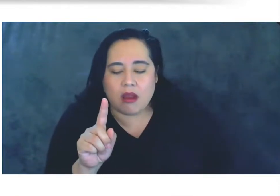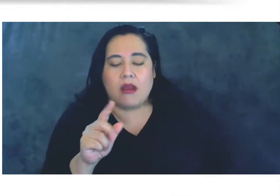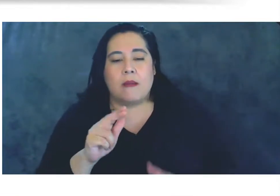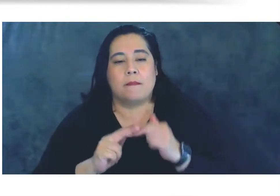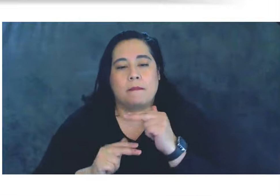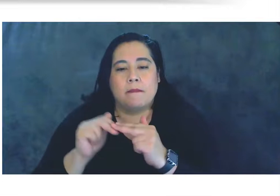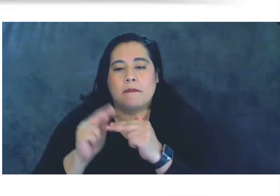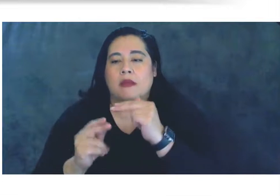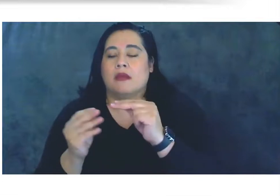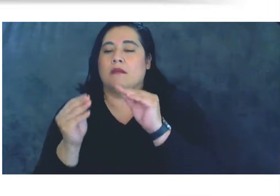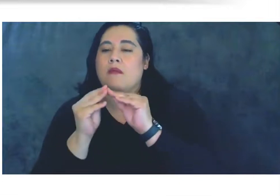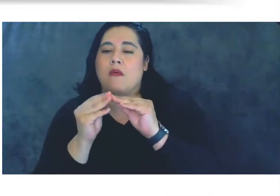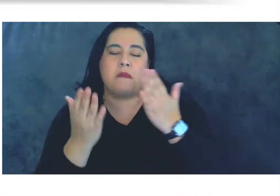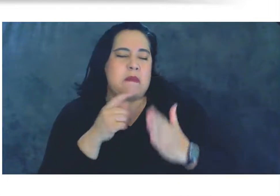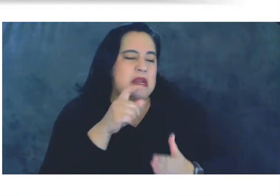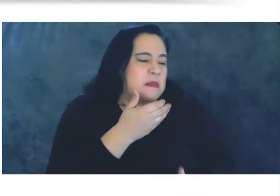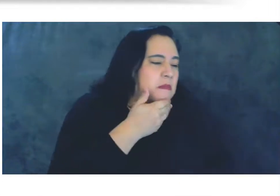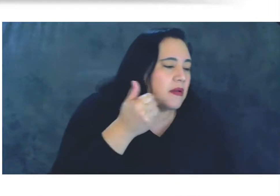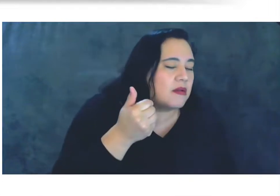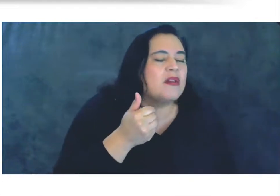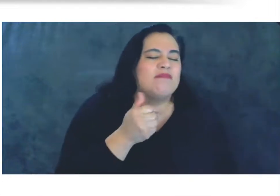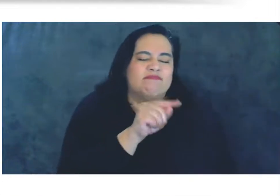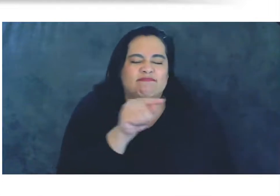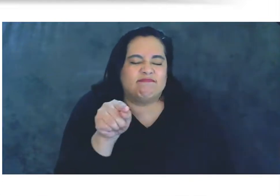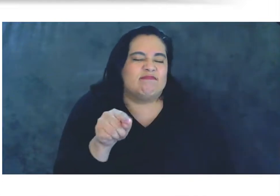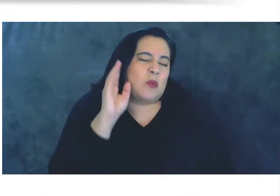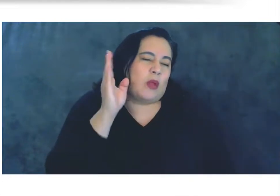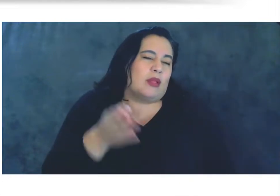construir más o mejorar alguna cosa a otra.